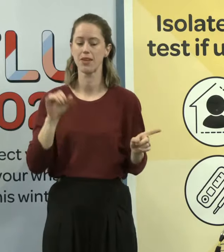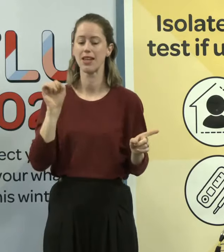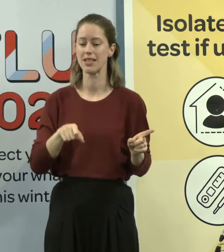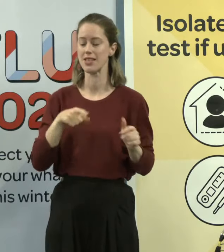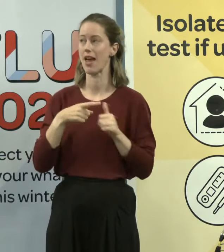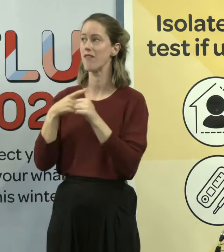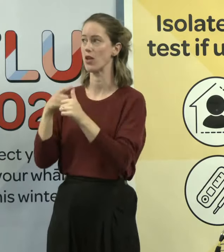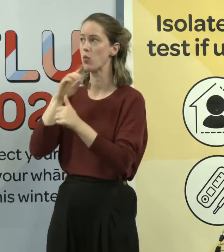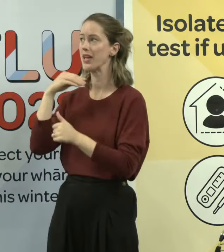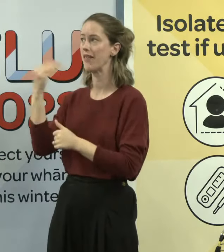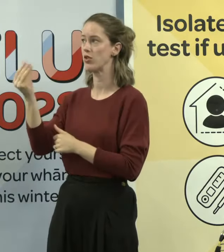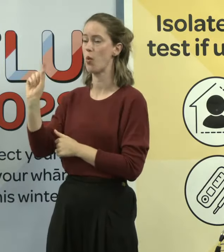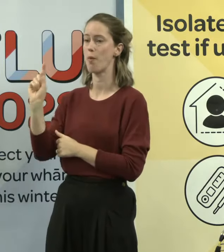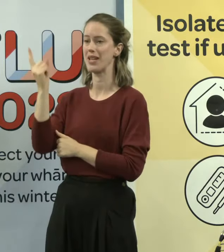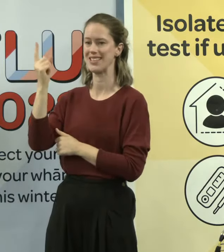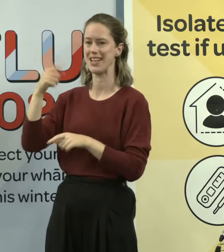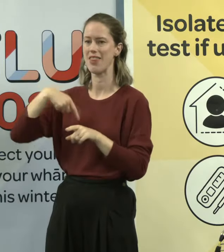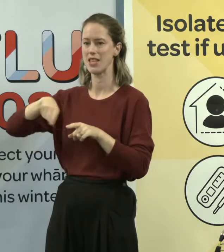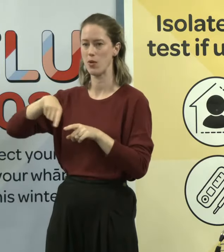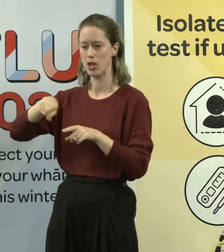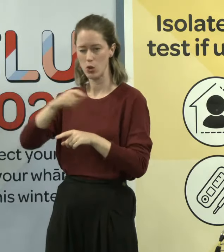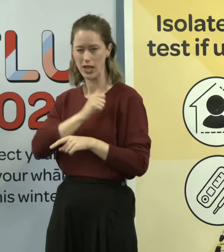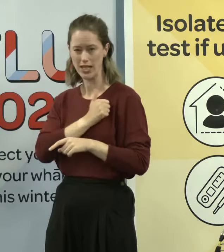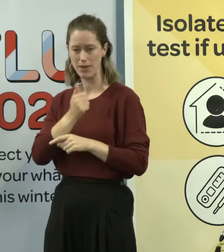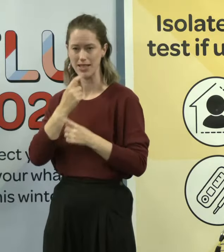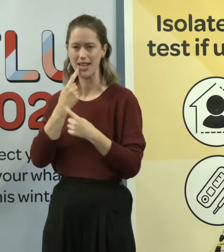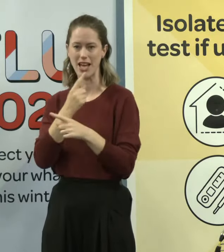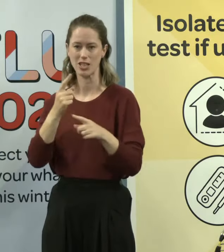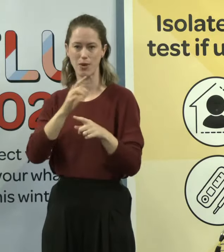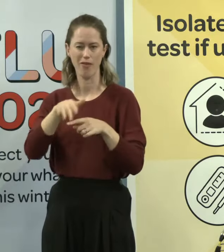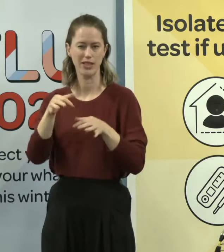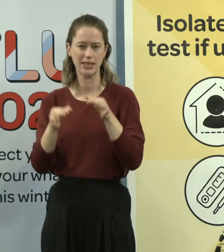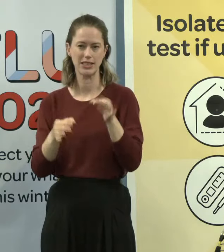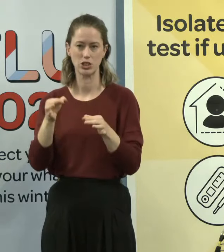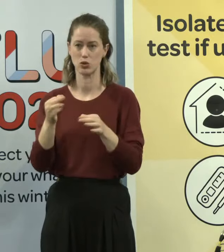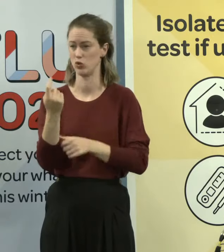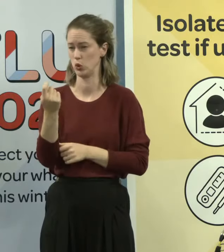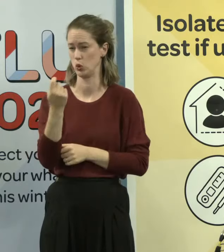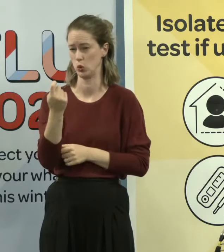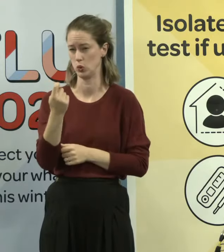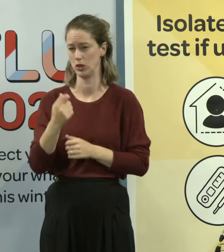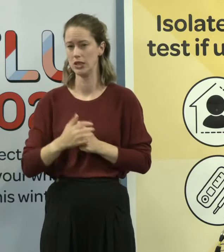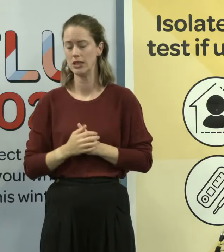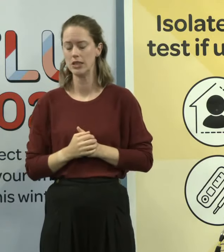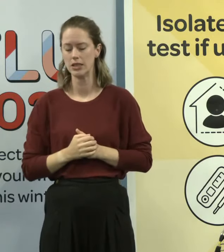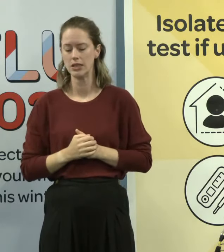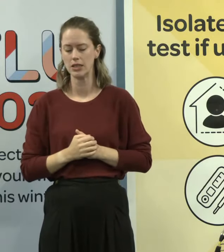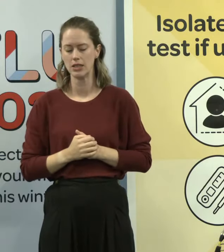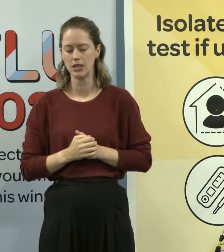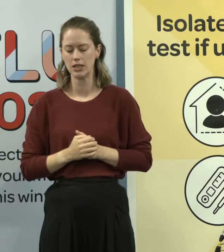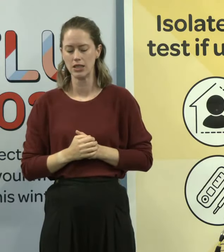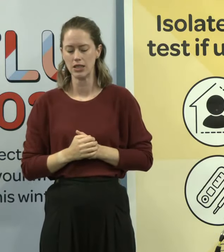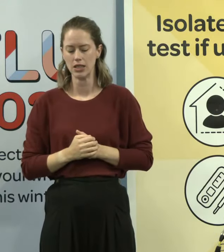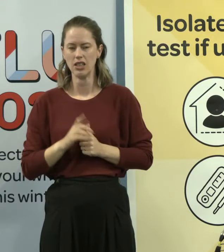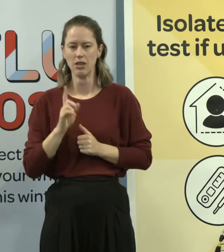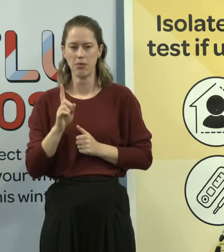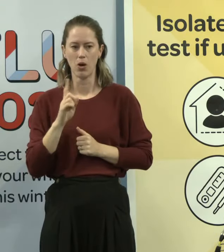kei te kite koe i te kano kano kano Pfizer, kei te tuu koe kua whakatakotohia he mahere mo te